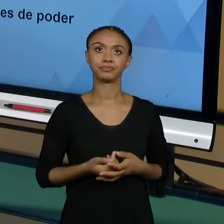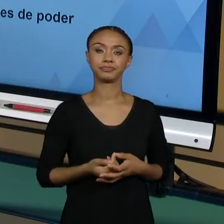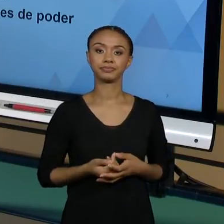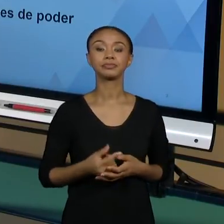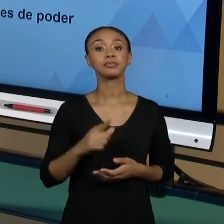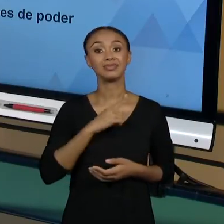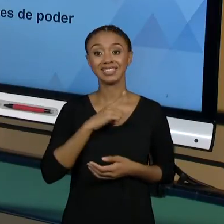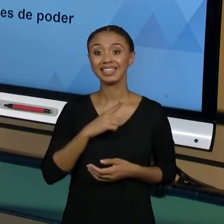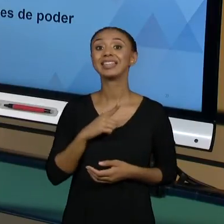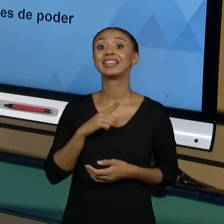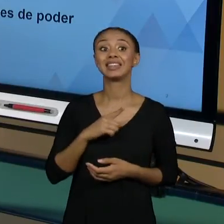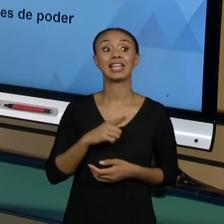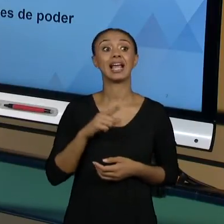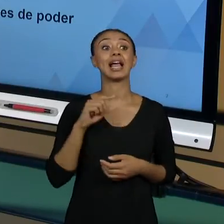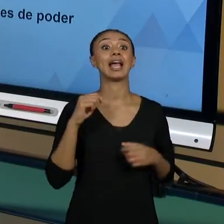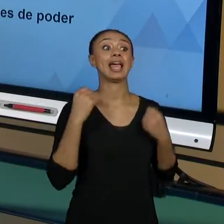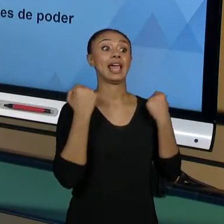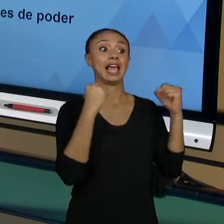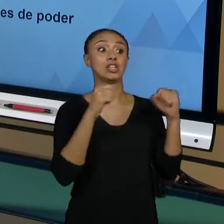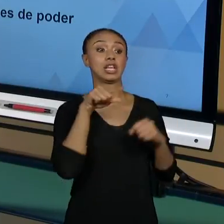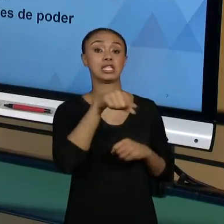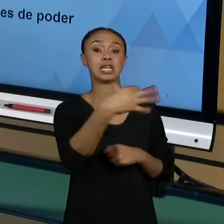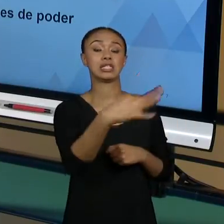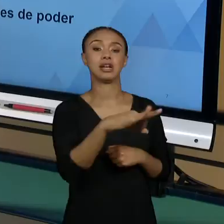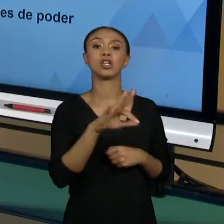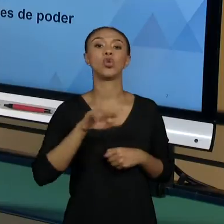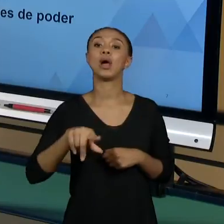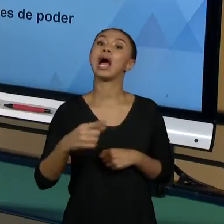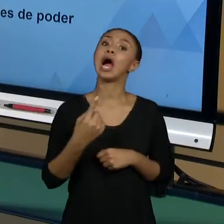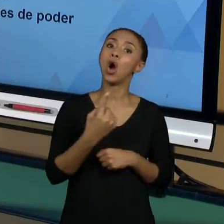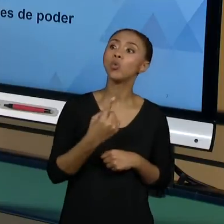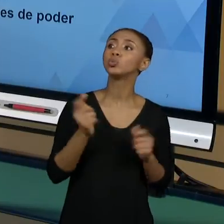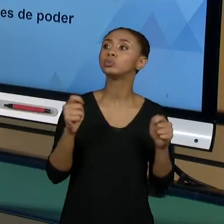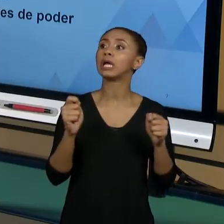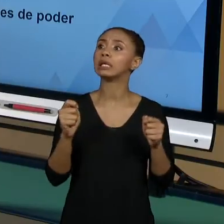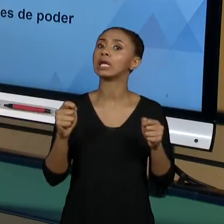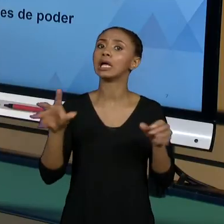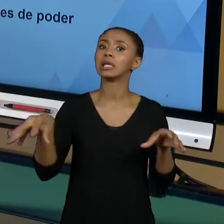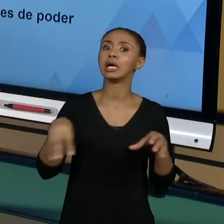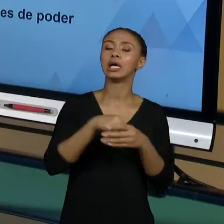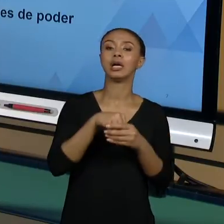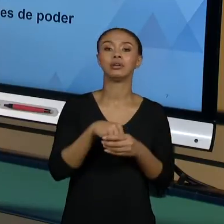NÃO COMO "UMA" EDUCAÇÃO FÍSICA POSSÍVEL. QUANDO NÓS APRESENTAMOS NOSSO CURSO, NÓS DISSEMOS PARA